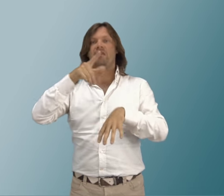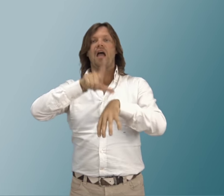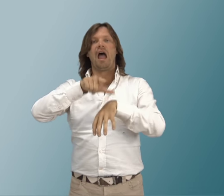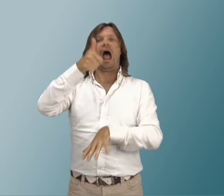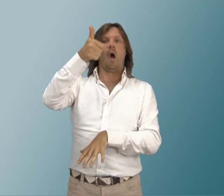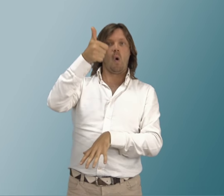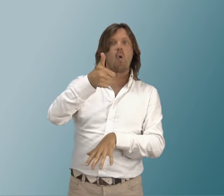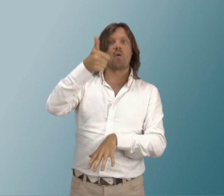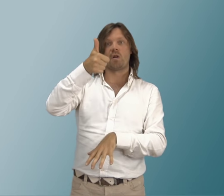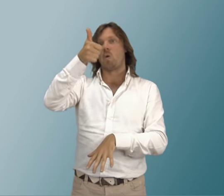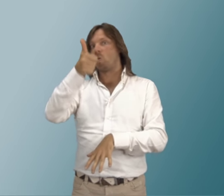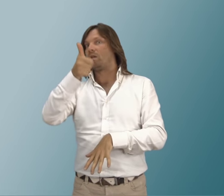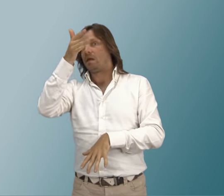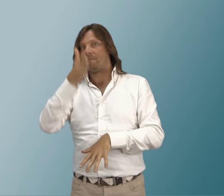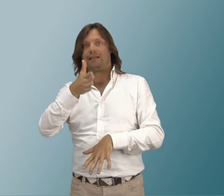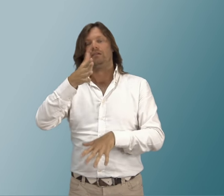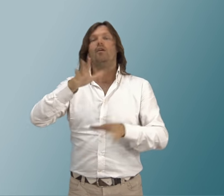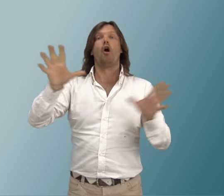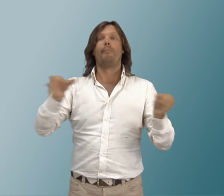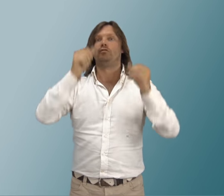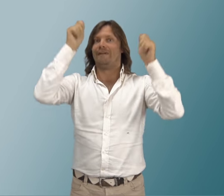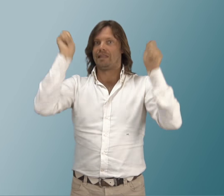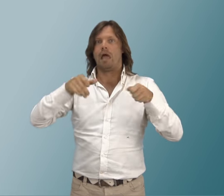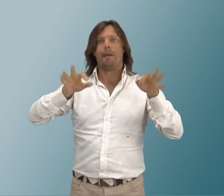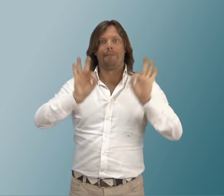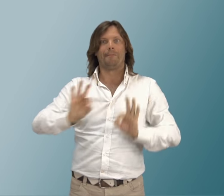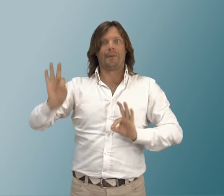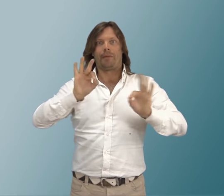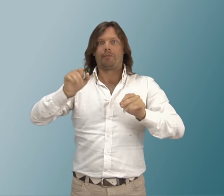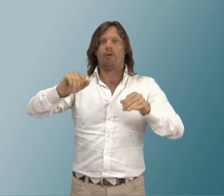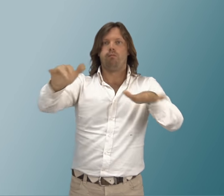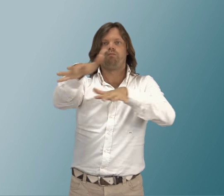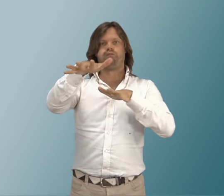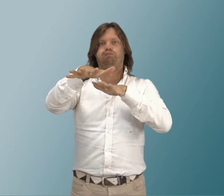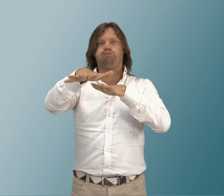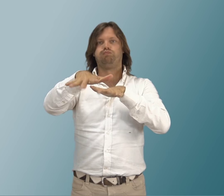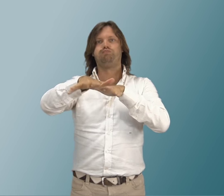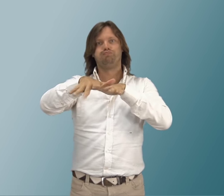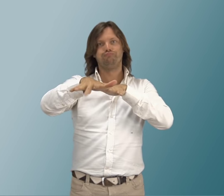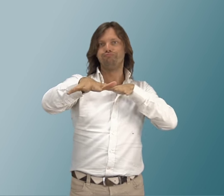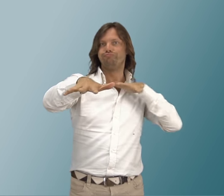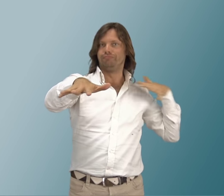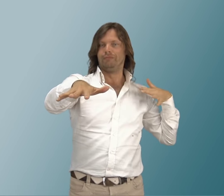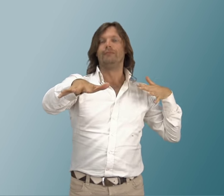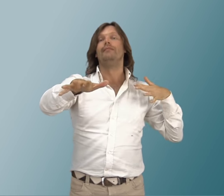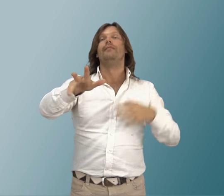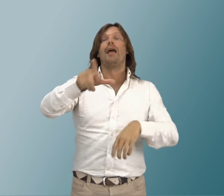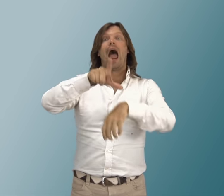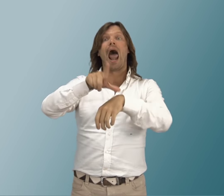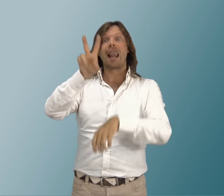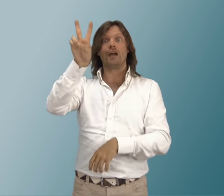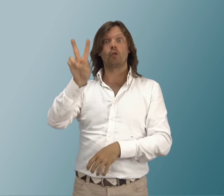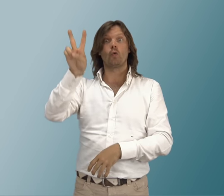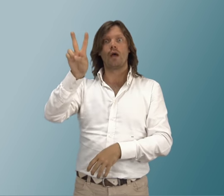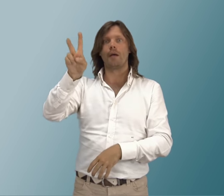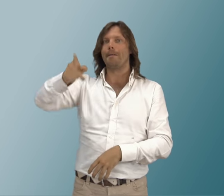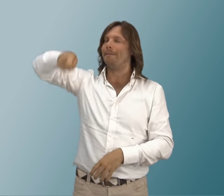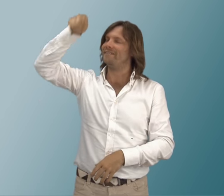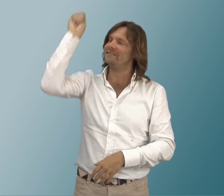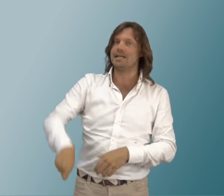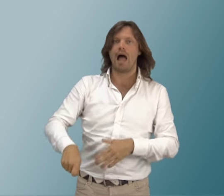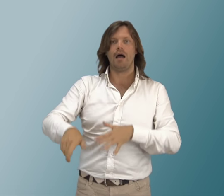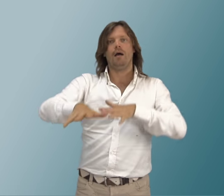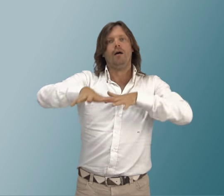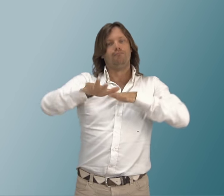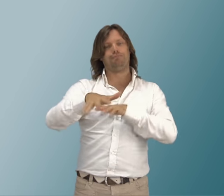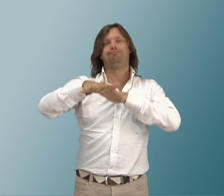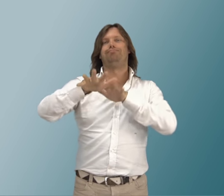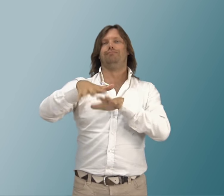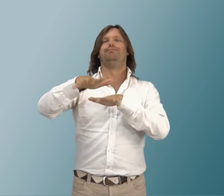alle ore 13 o 13.30 circa, entrambi si prepareranno a mettersi in fila per poi cominciare il corteo previsto alle 14